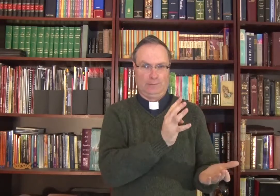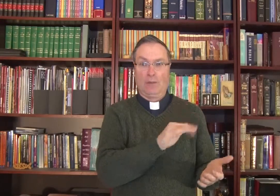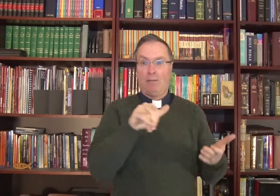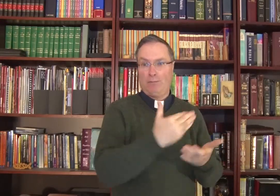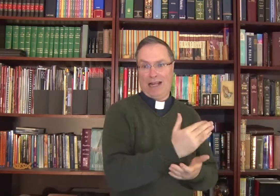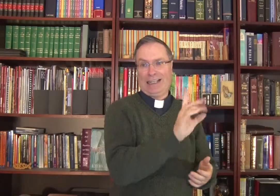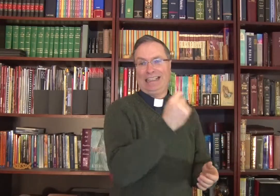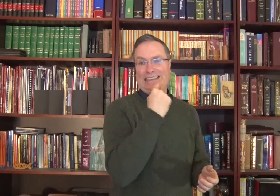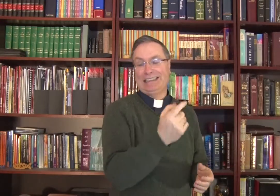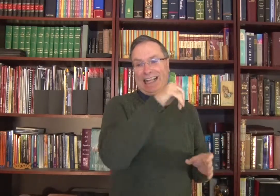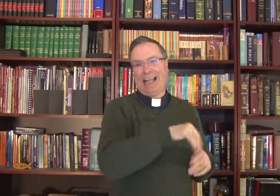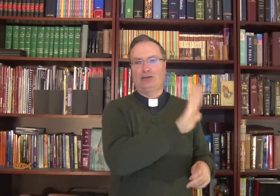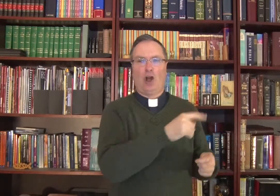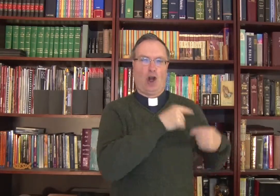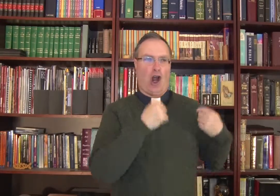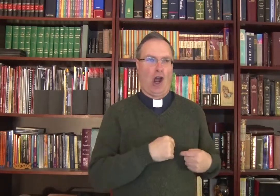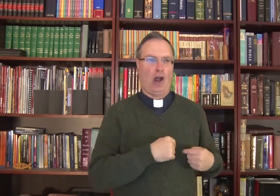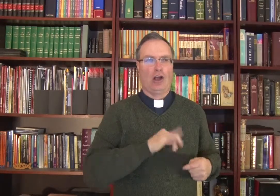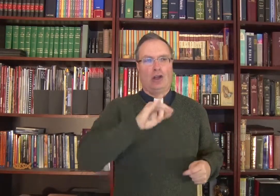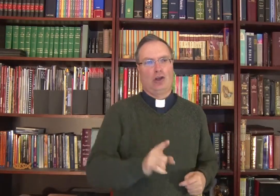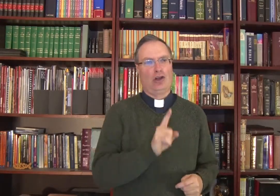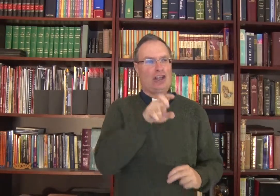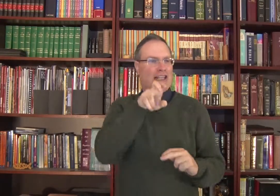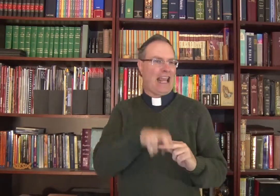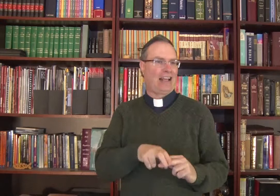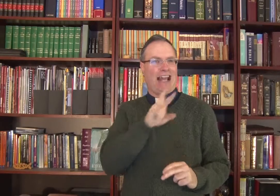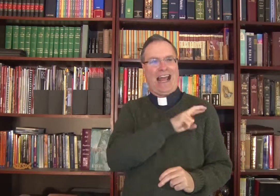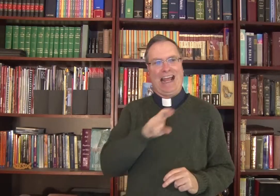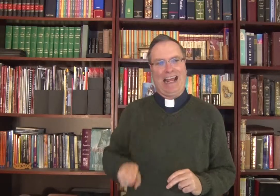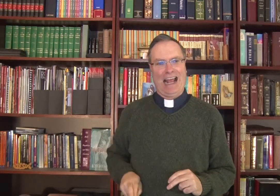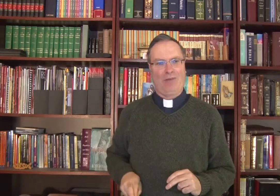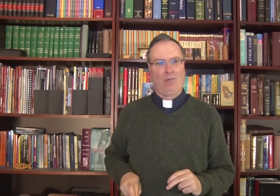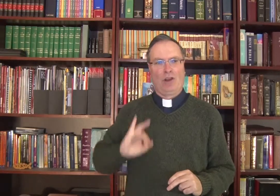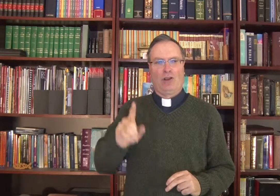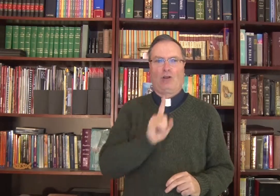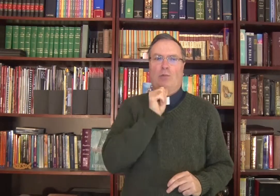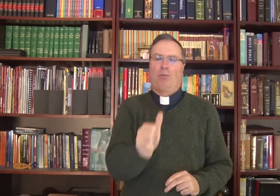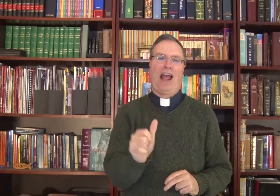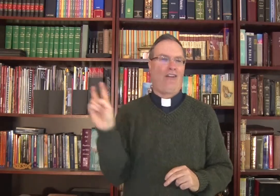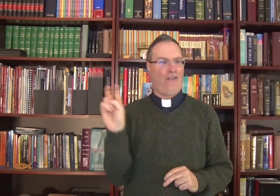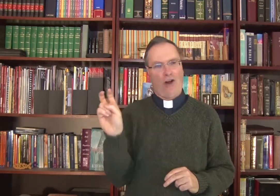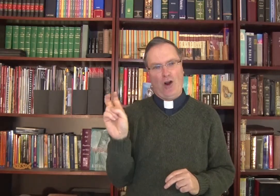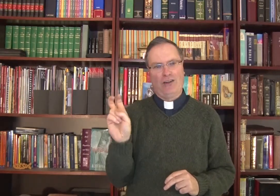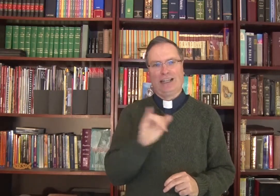Parce qu'elle dit dans son cœur: 'Je siège en reine, je ne suis pas veuve